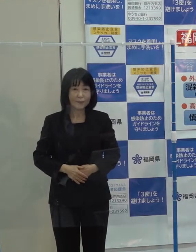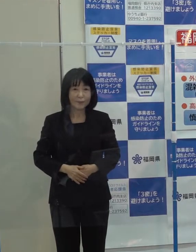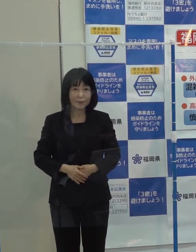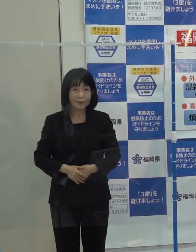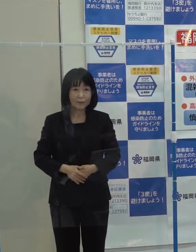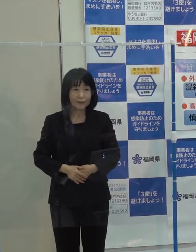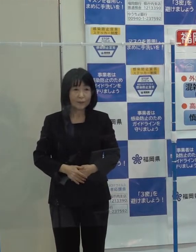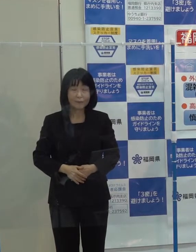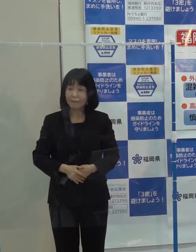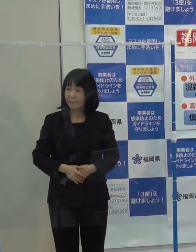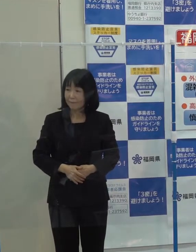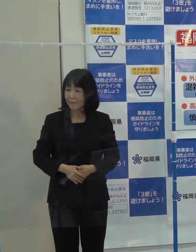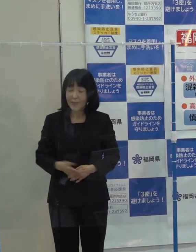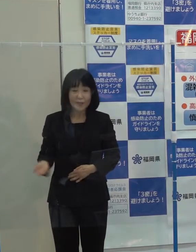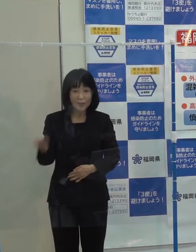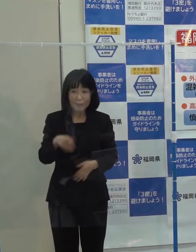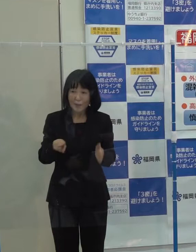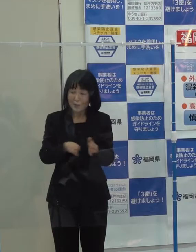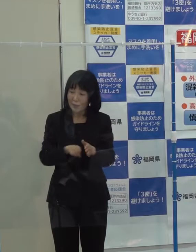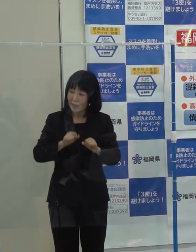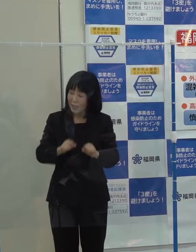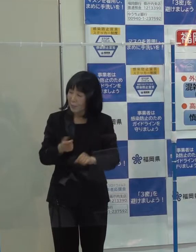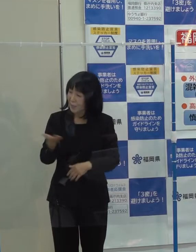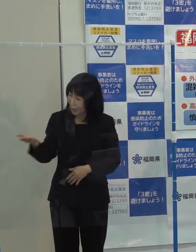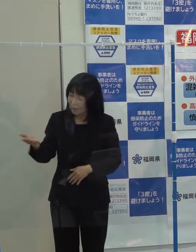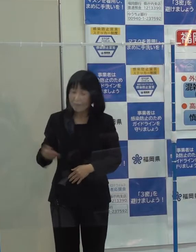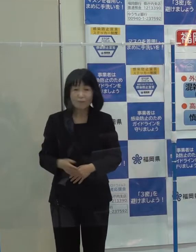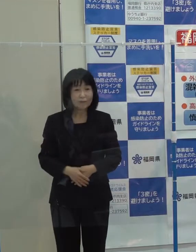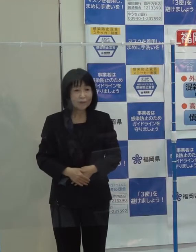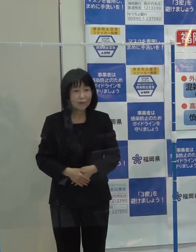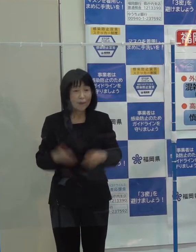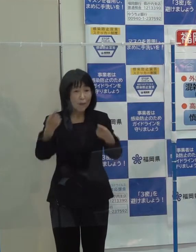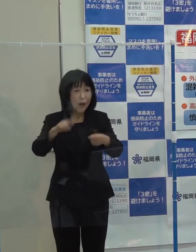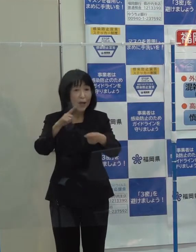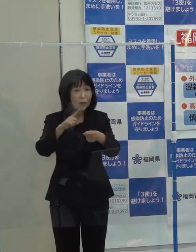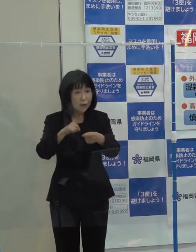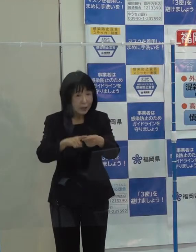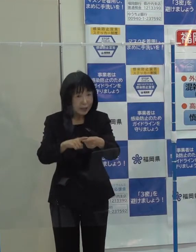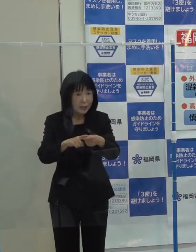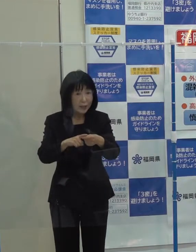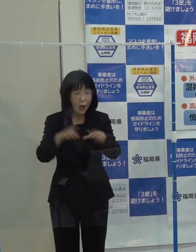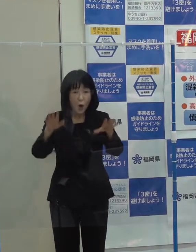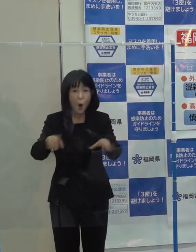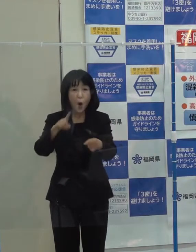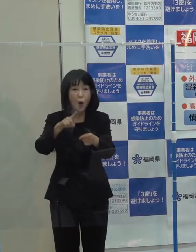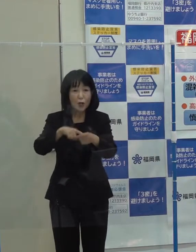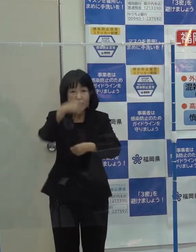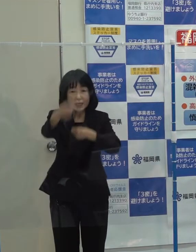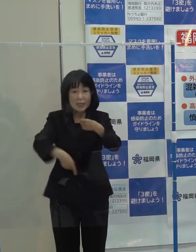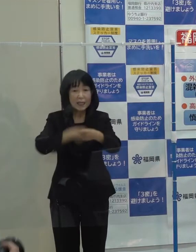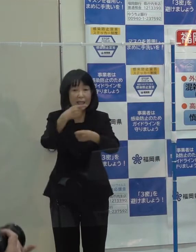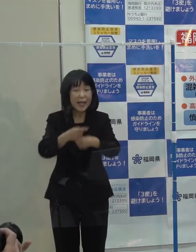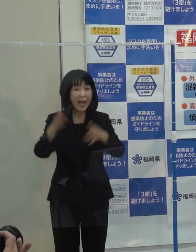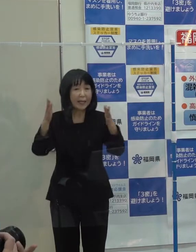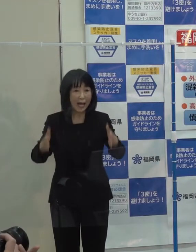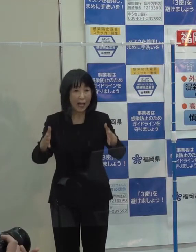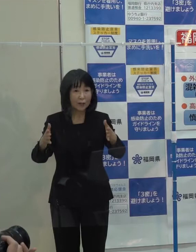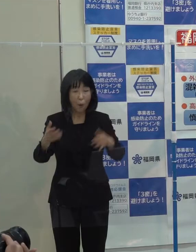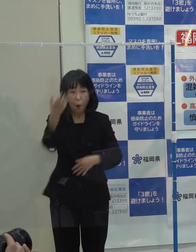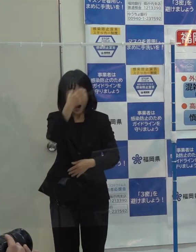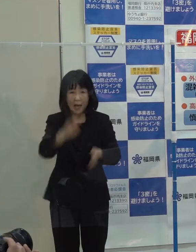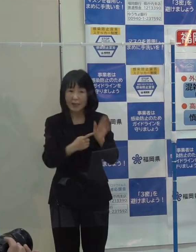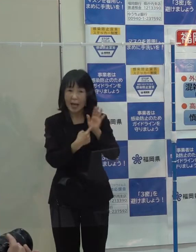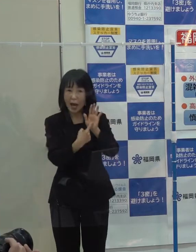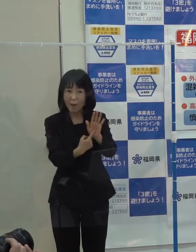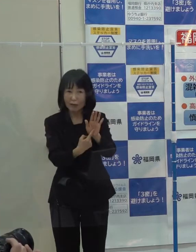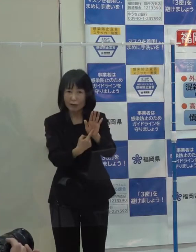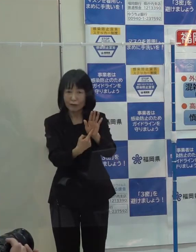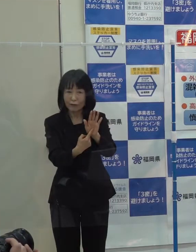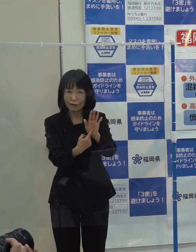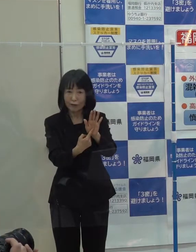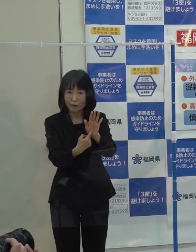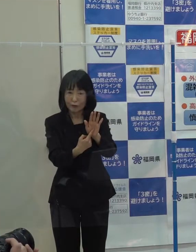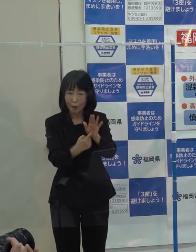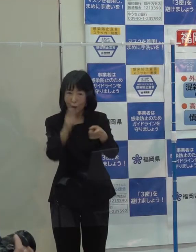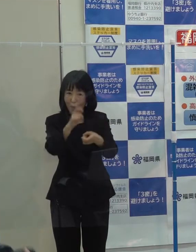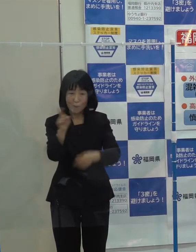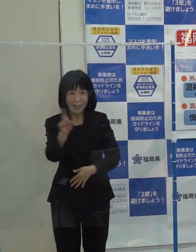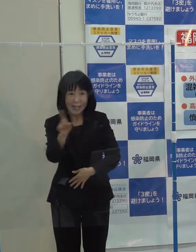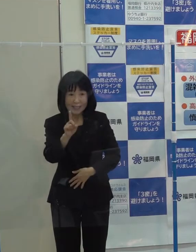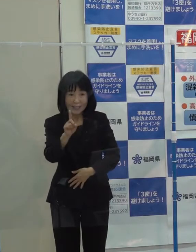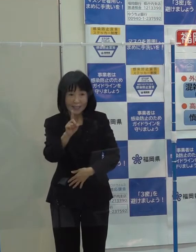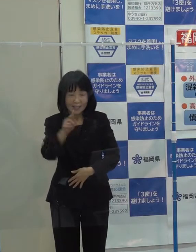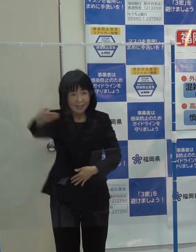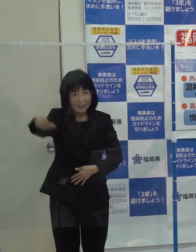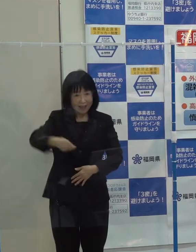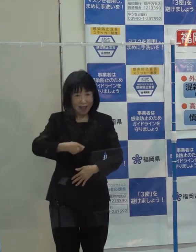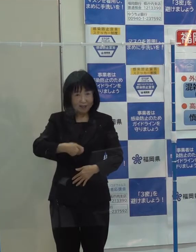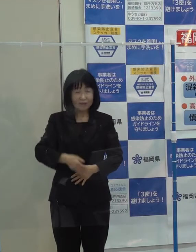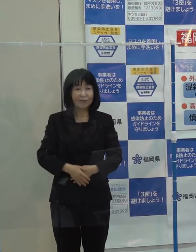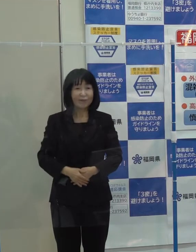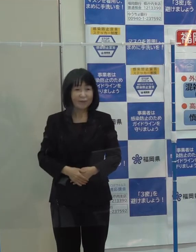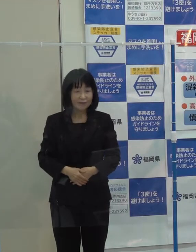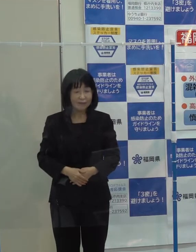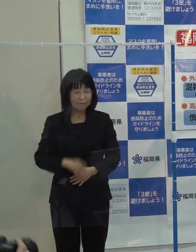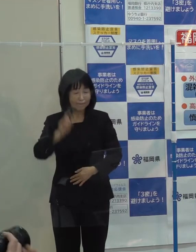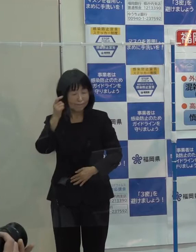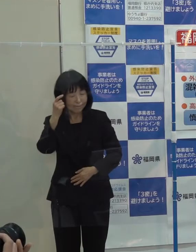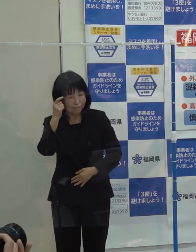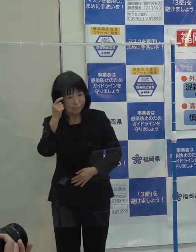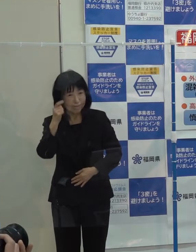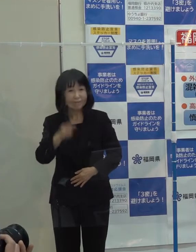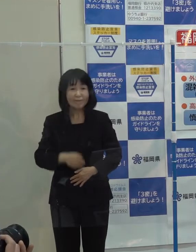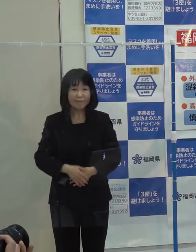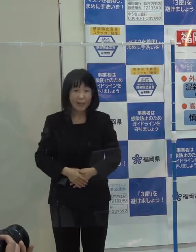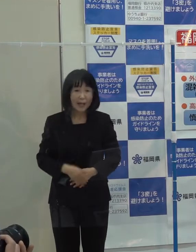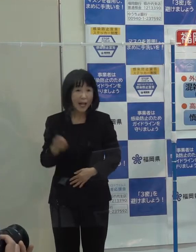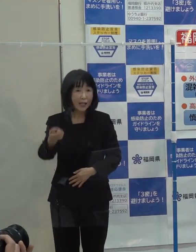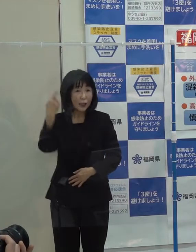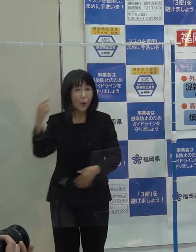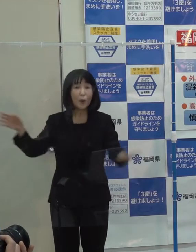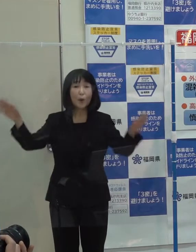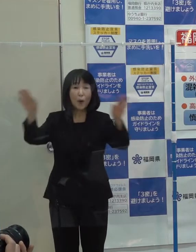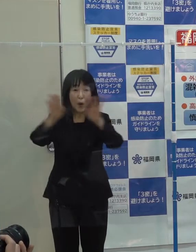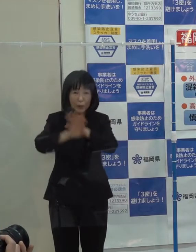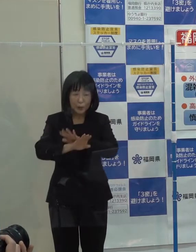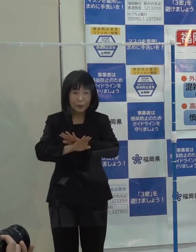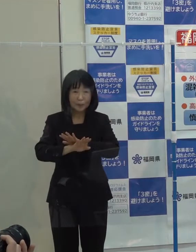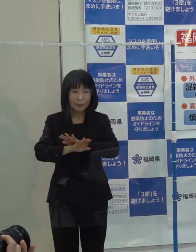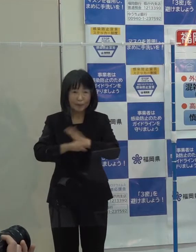引き続き 毎年 今年１年の総括を漢字で表すとすればどんな字かと質問をうけていることを踏まえて昨日の晩 書いてきました